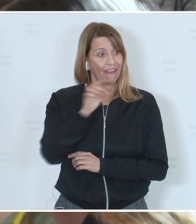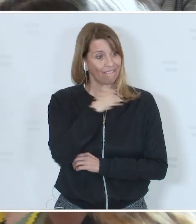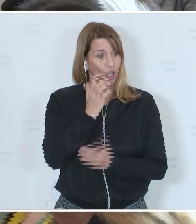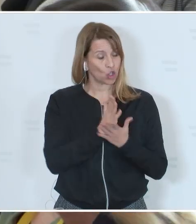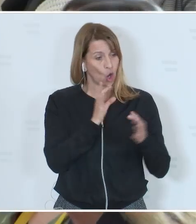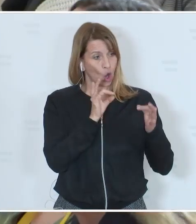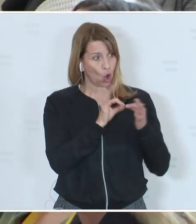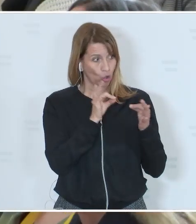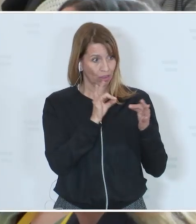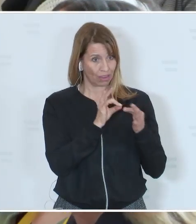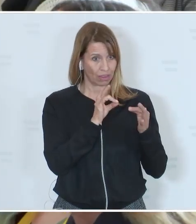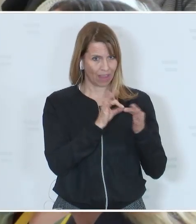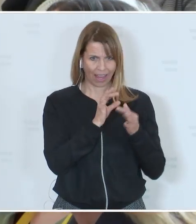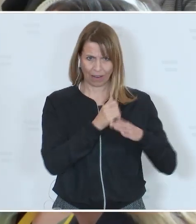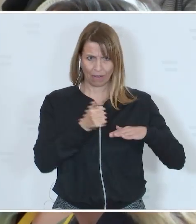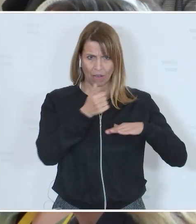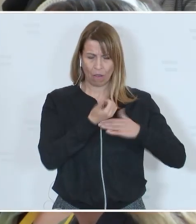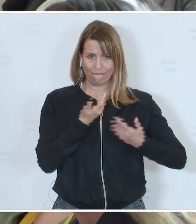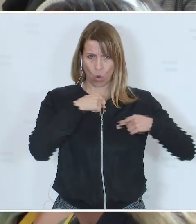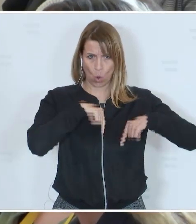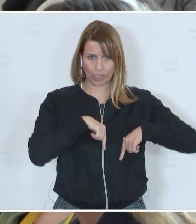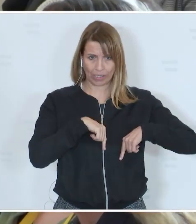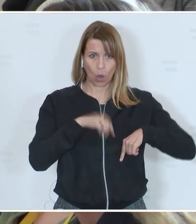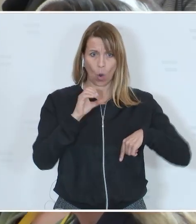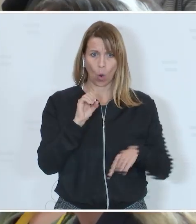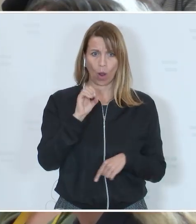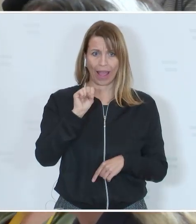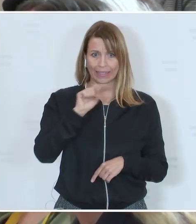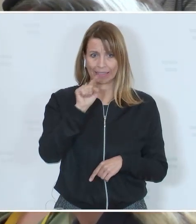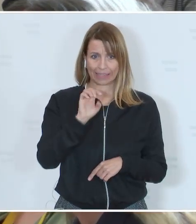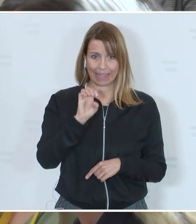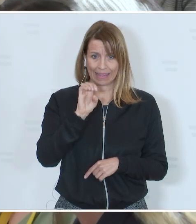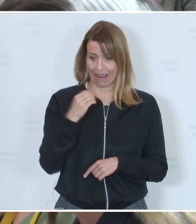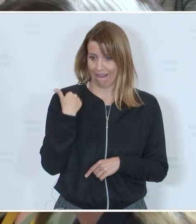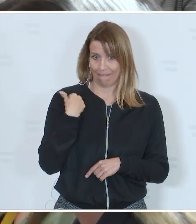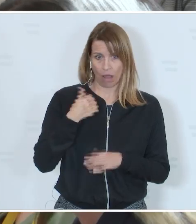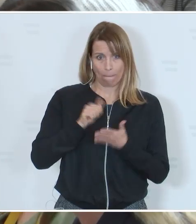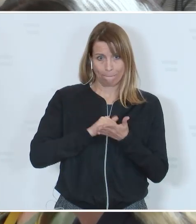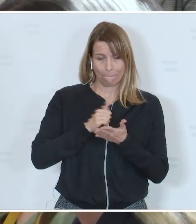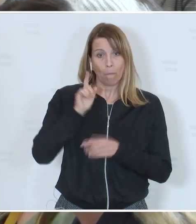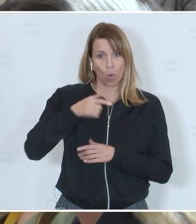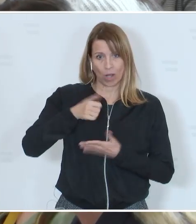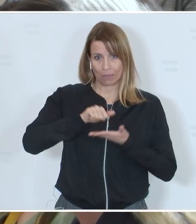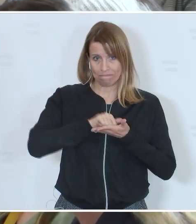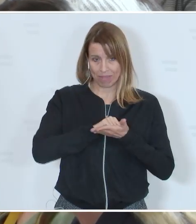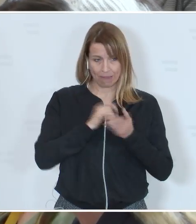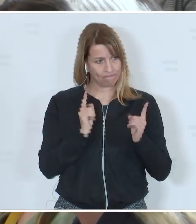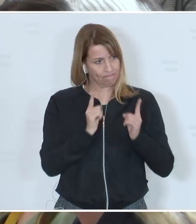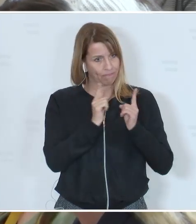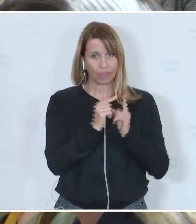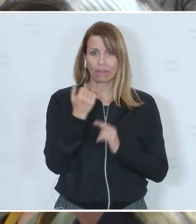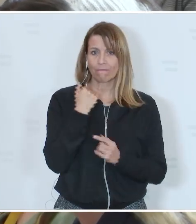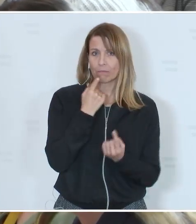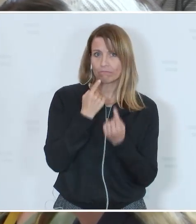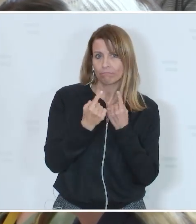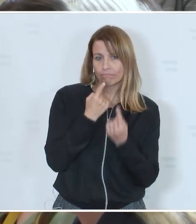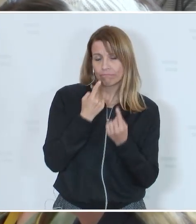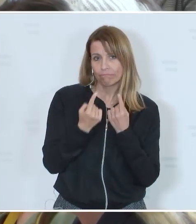dem Vorsitzenden der OSZE und zwar zu Beginn des Monats. Und man hat darüber gesprochen,